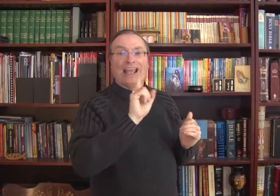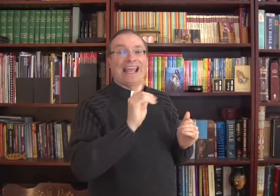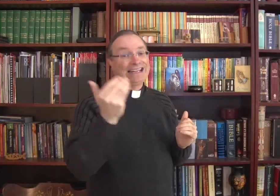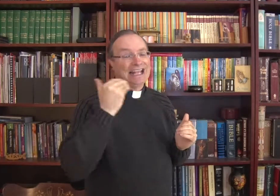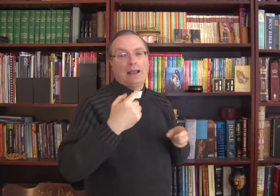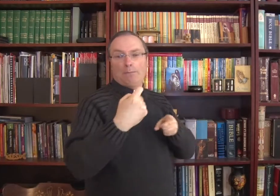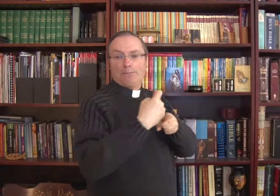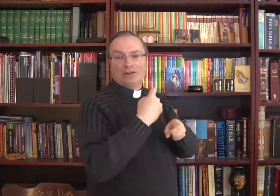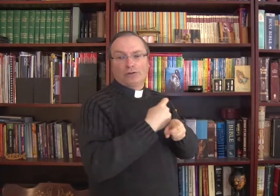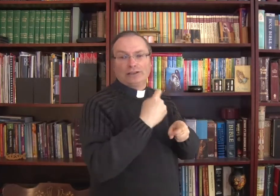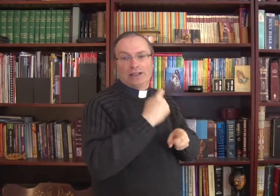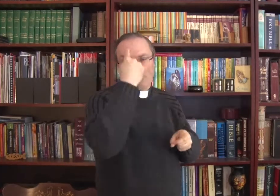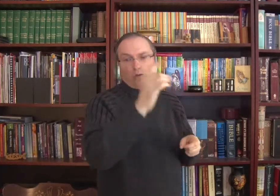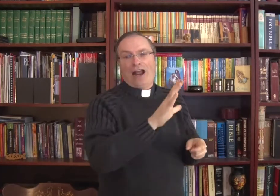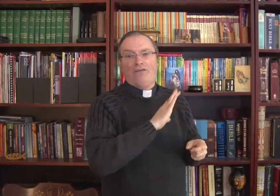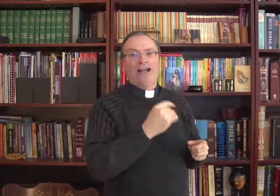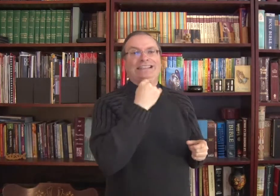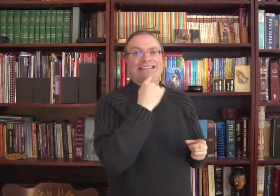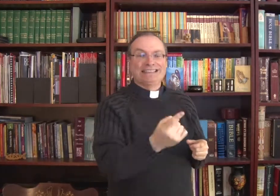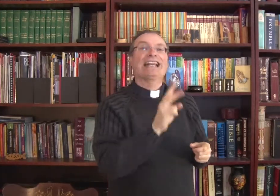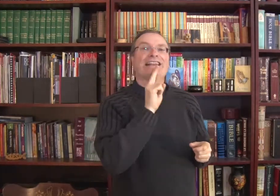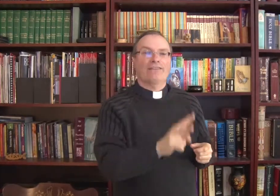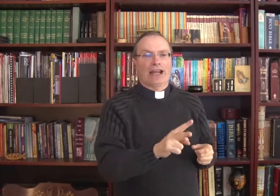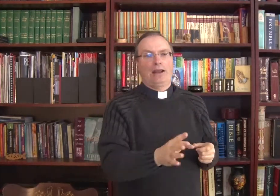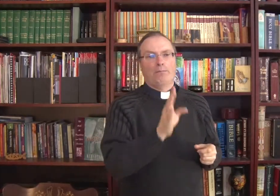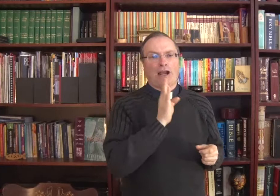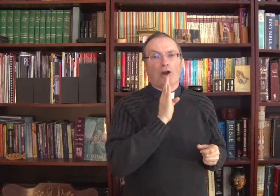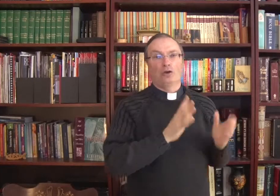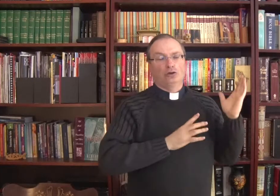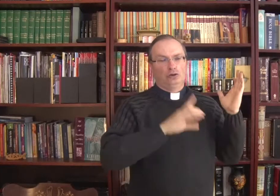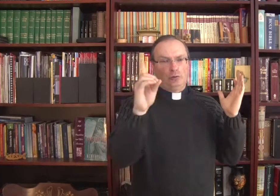étaient persécutés pour avoir dit les vraies Paroles de Dieu,